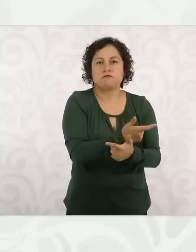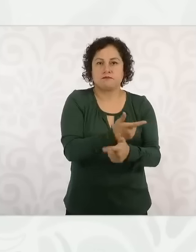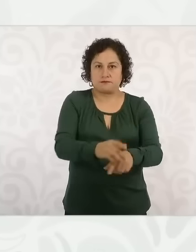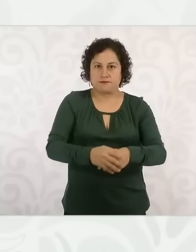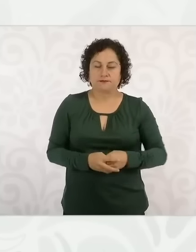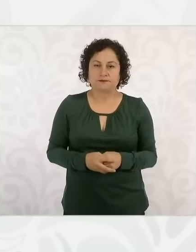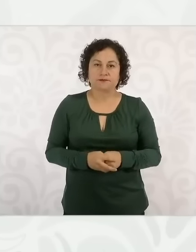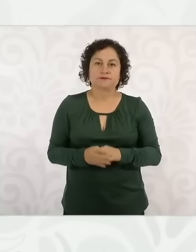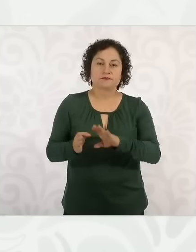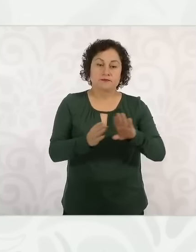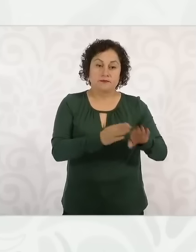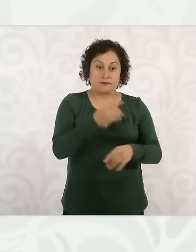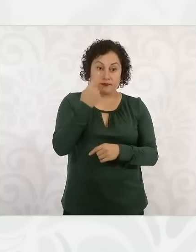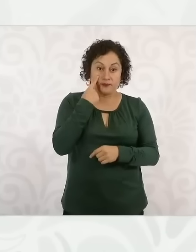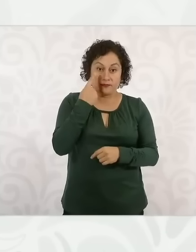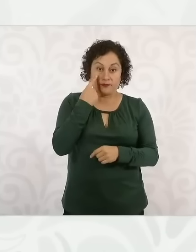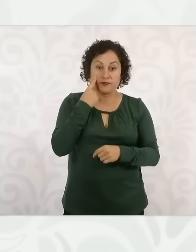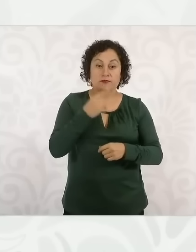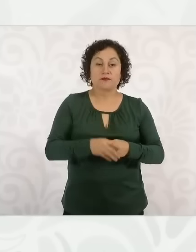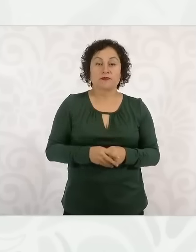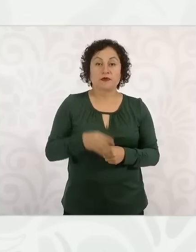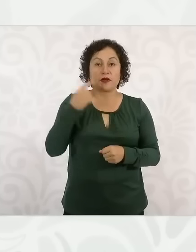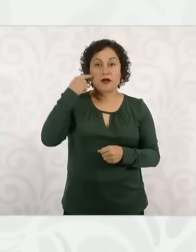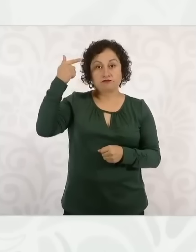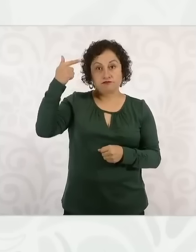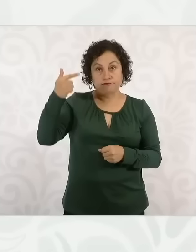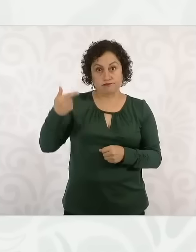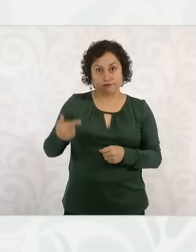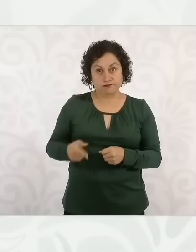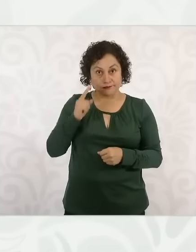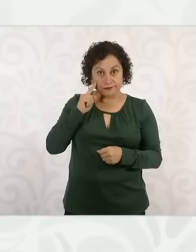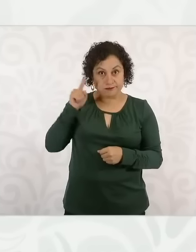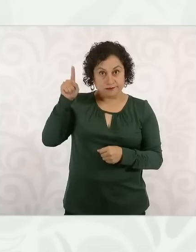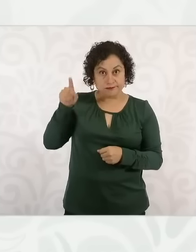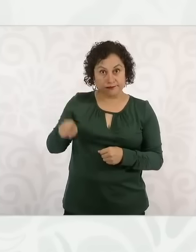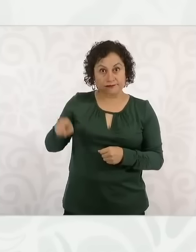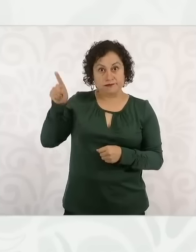grupo. En el primer grupo del 2 de marzo, Baja California Sur, Campeche, Hidalgo, el Estado